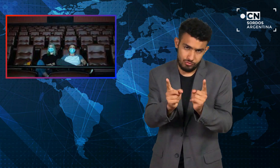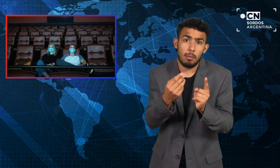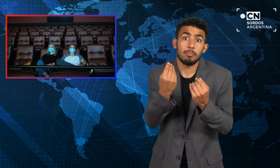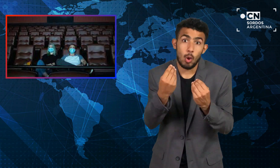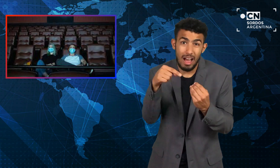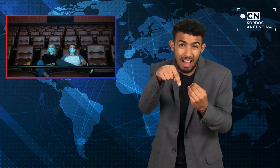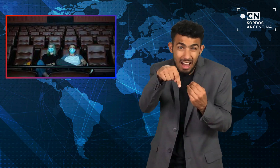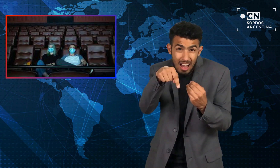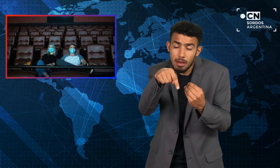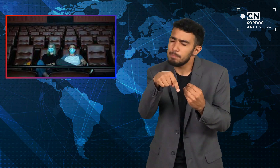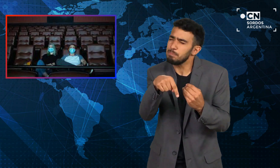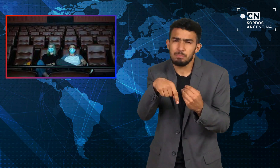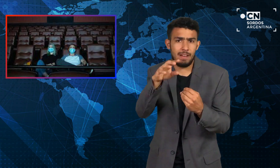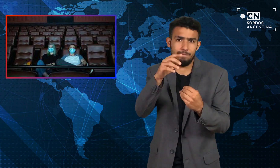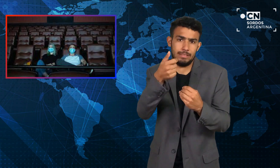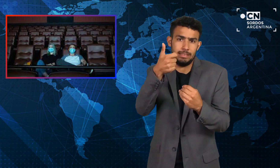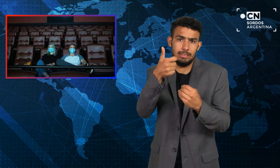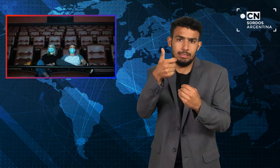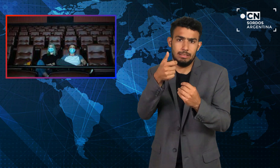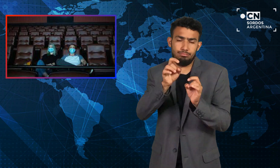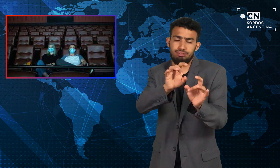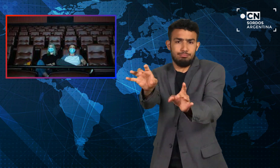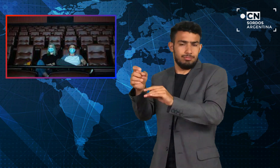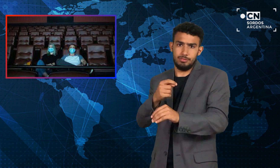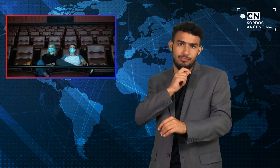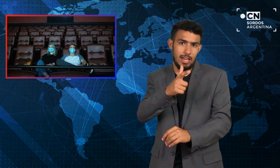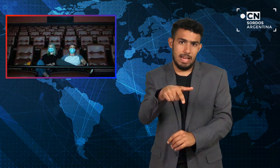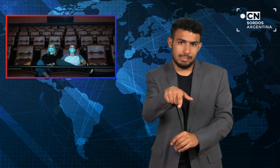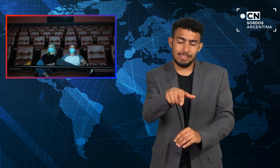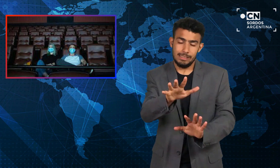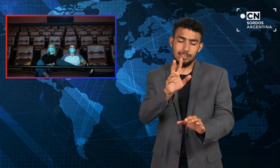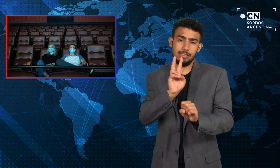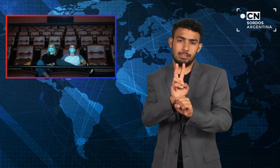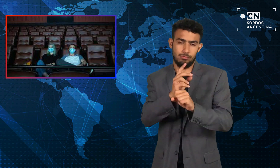donde aumenta el riesgo de la transmisión viral,